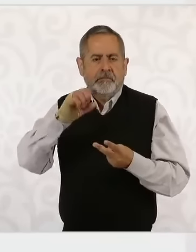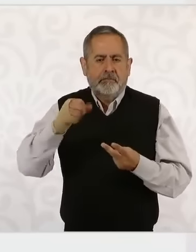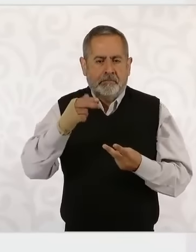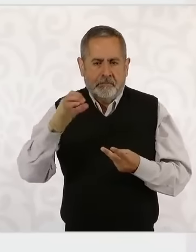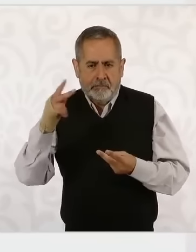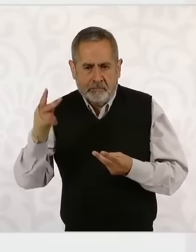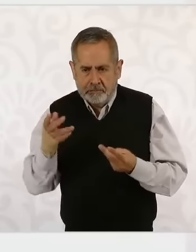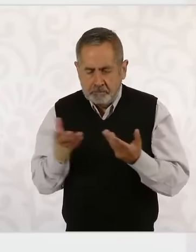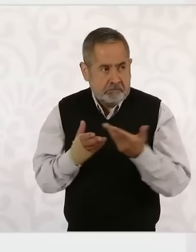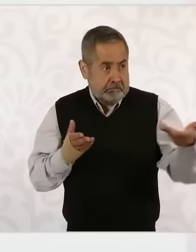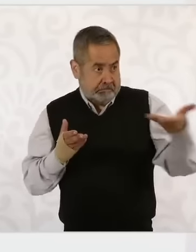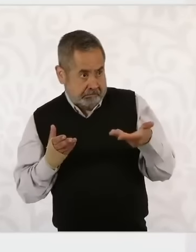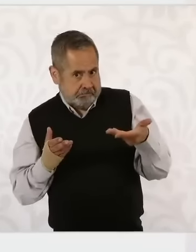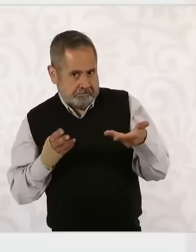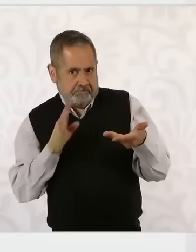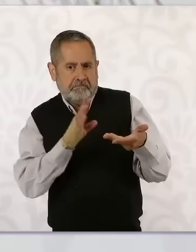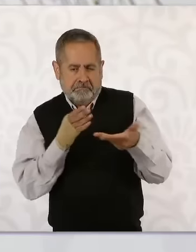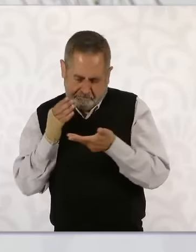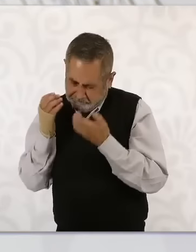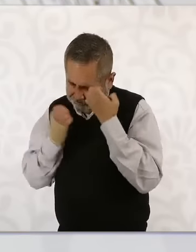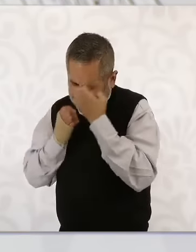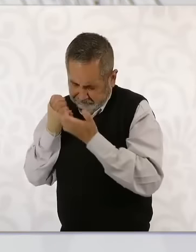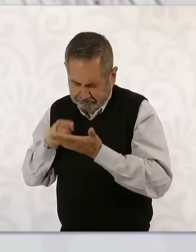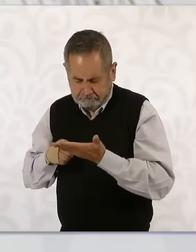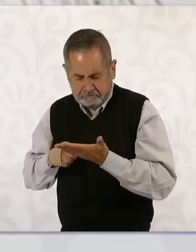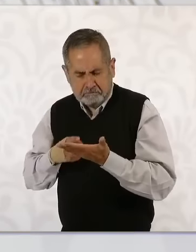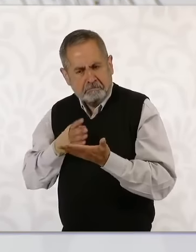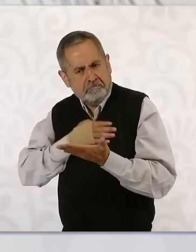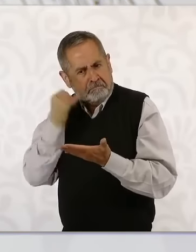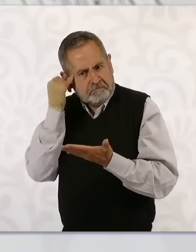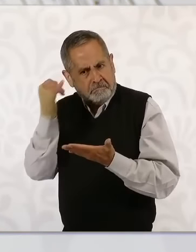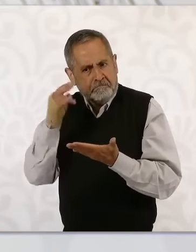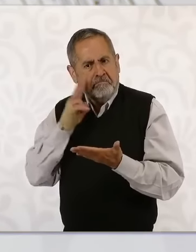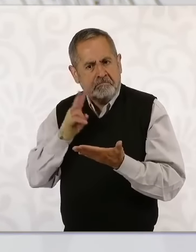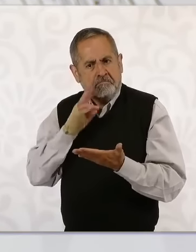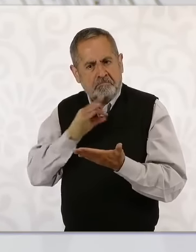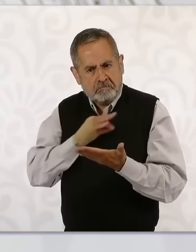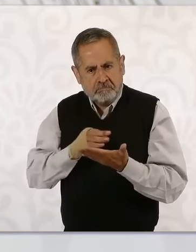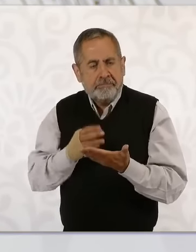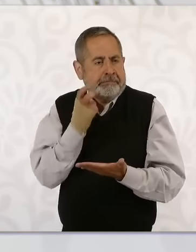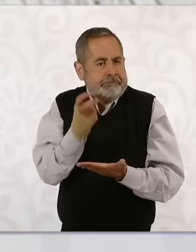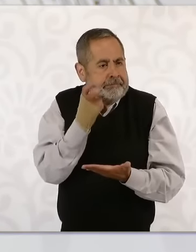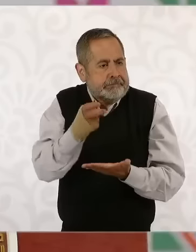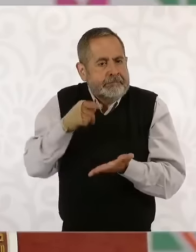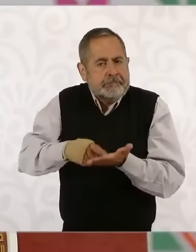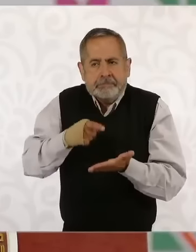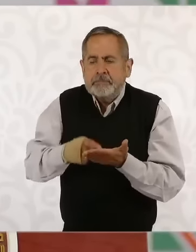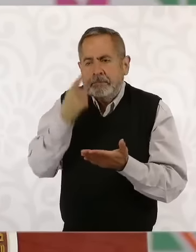hicieron ellos. Entonces es bueno, pues porque hay eh lo que buscamos pues es que el contenido